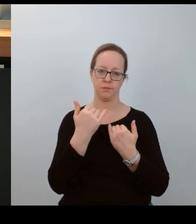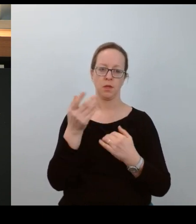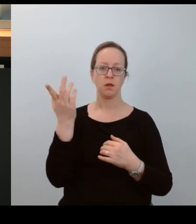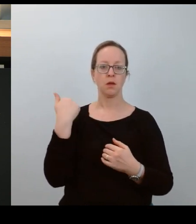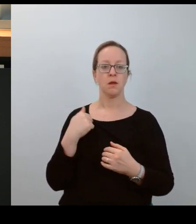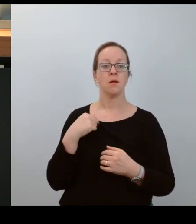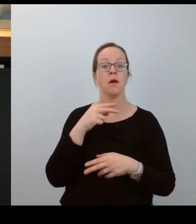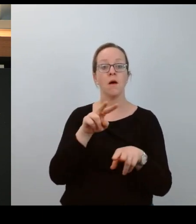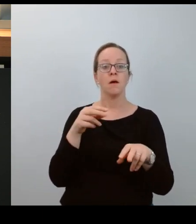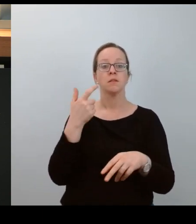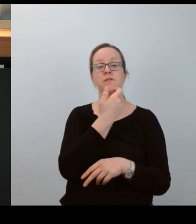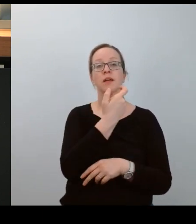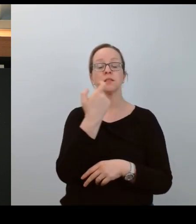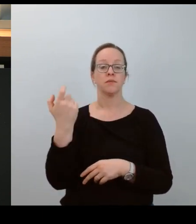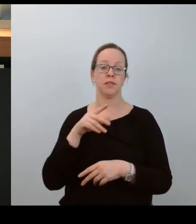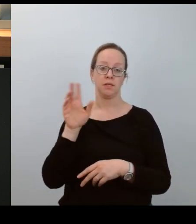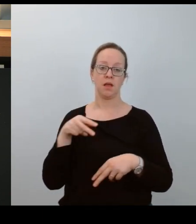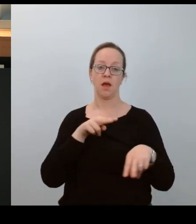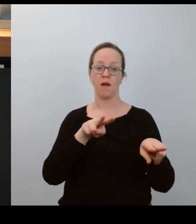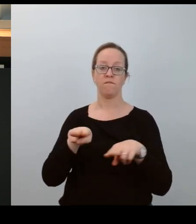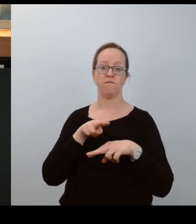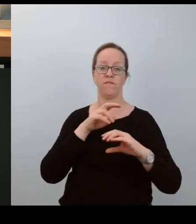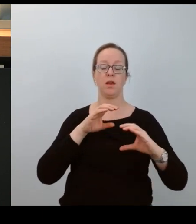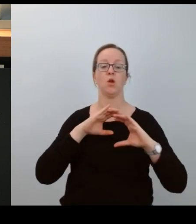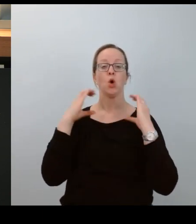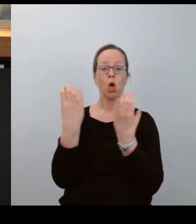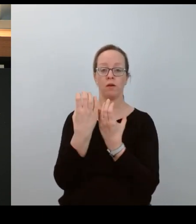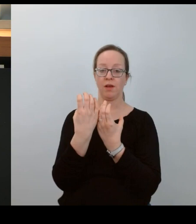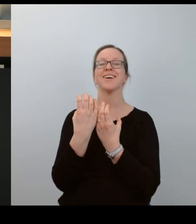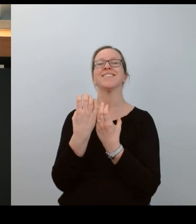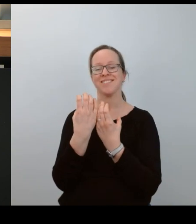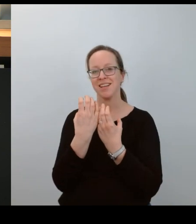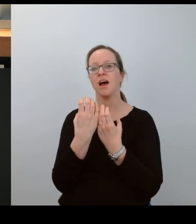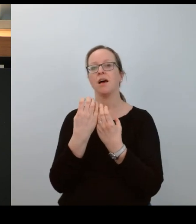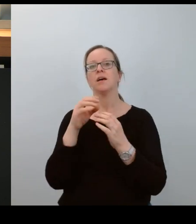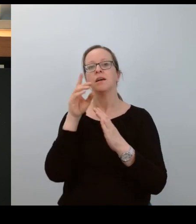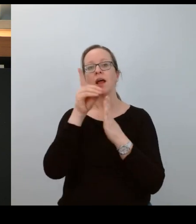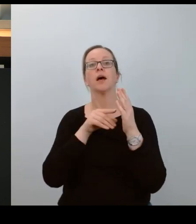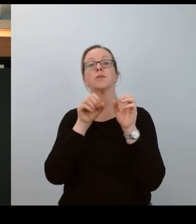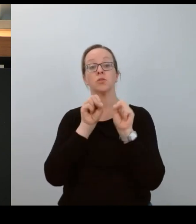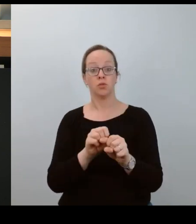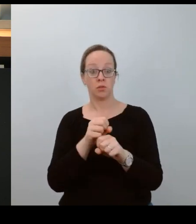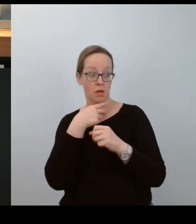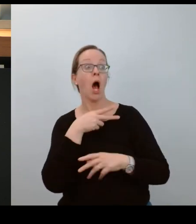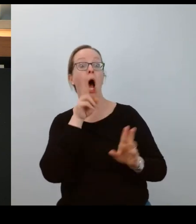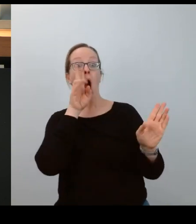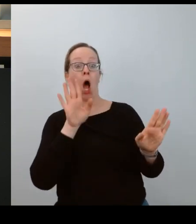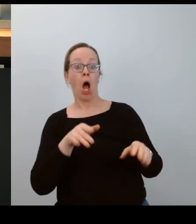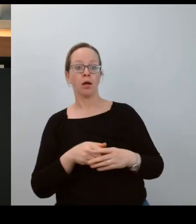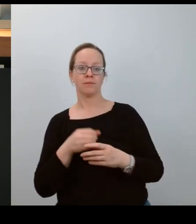Datenschutzmängel ausgeräumt werden, ein zentraler jedoch nicht: Die Datenverarbeitung durch US-Unternehmen, selbst wenn